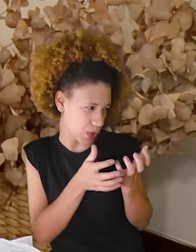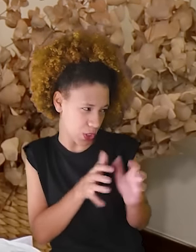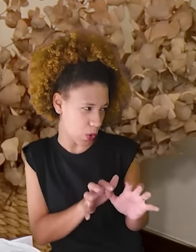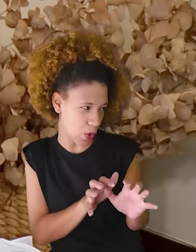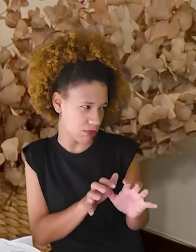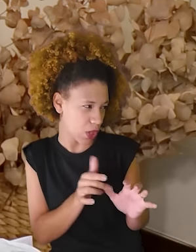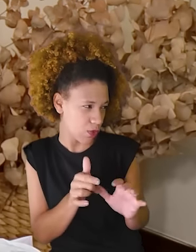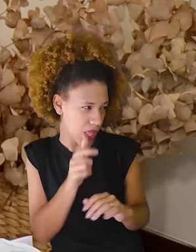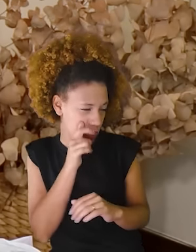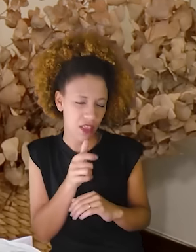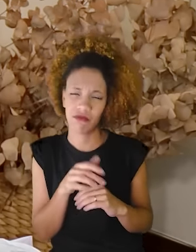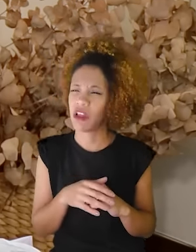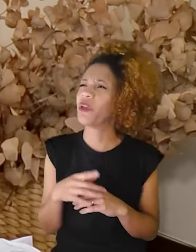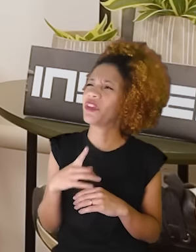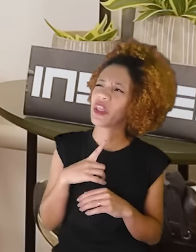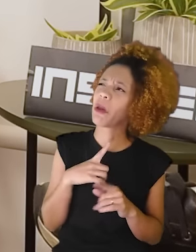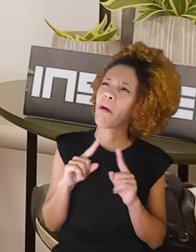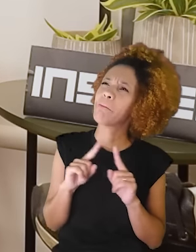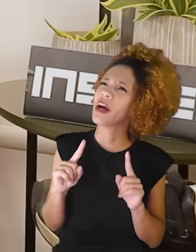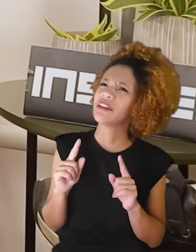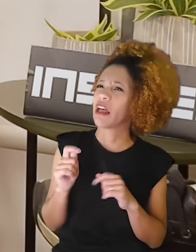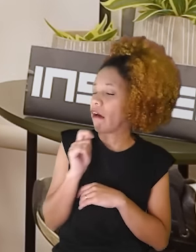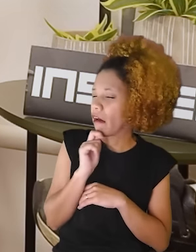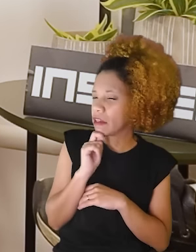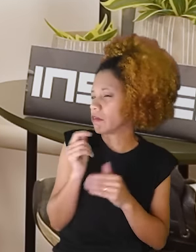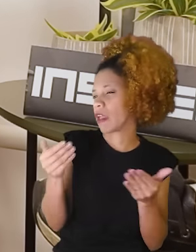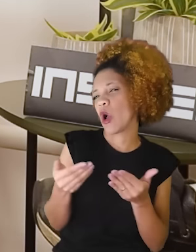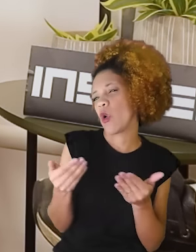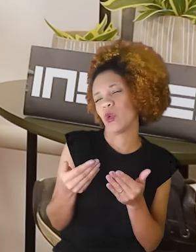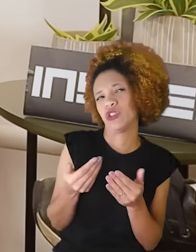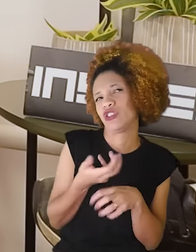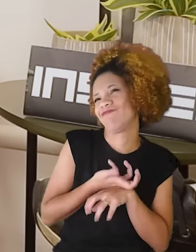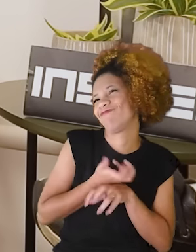não você não tem interesse Eu até tenho mas acho que eu não teria ainda hoje eu tô muito cru para